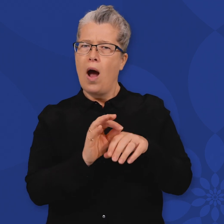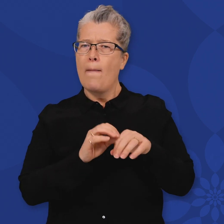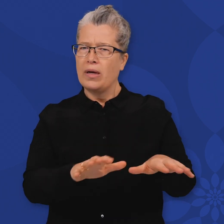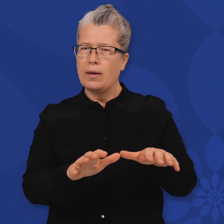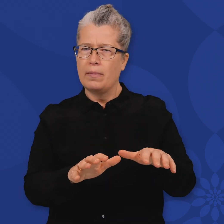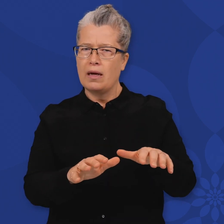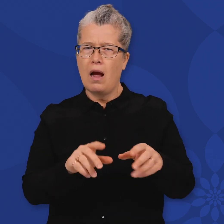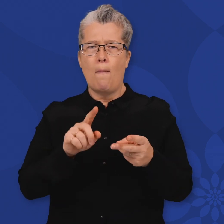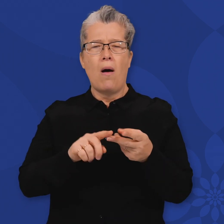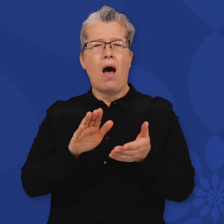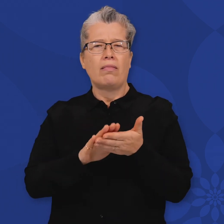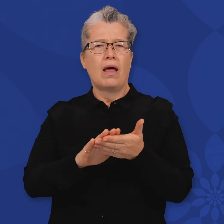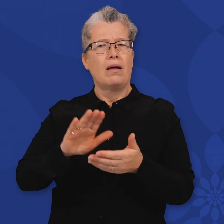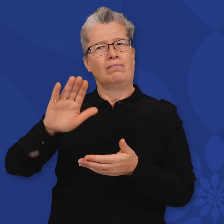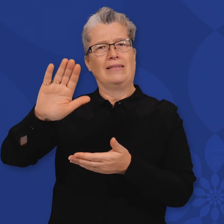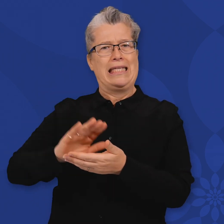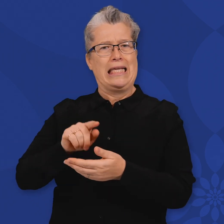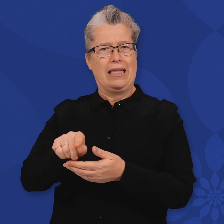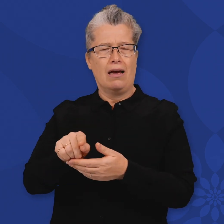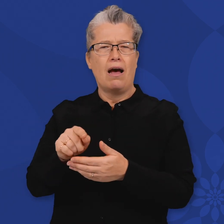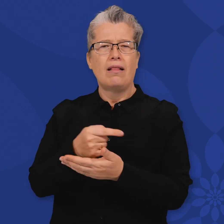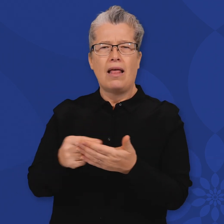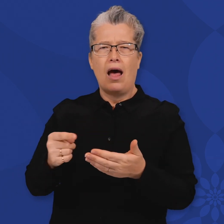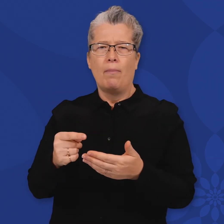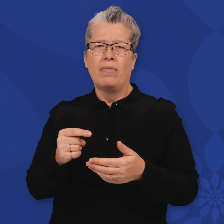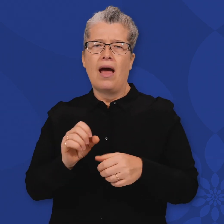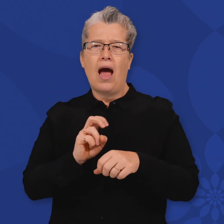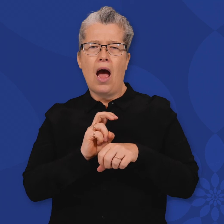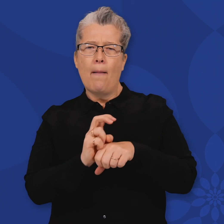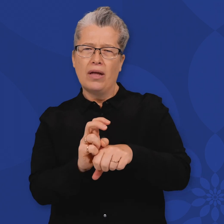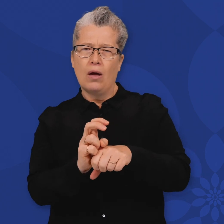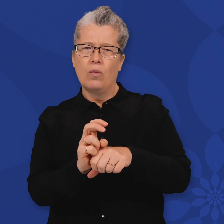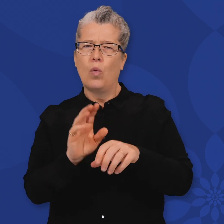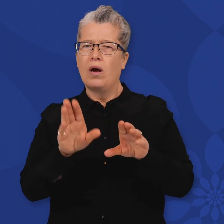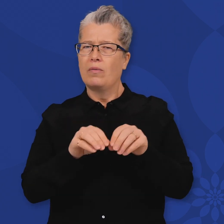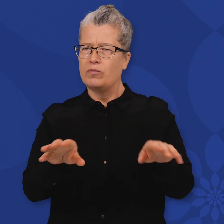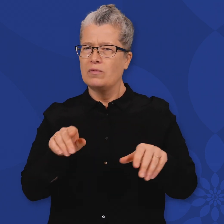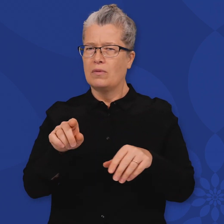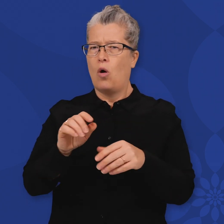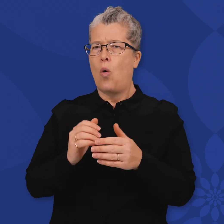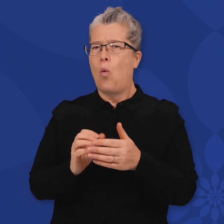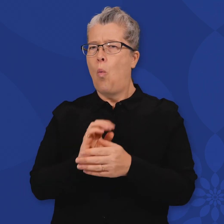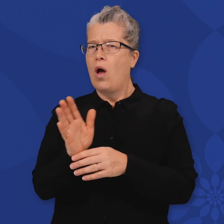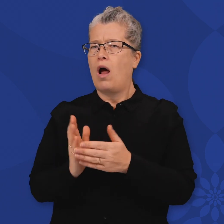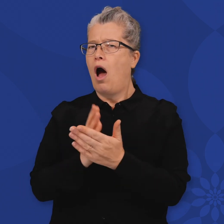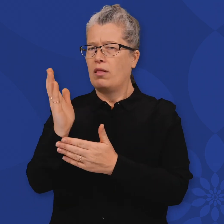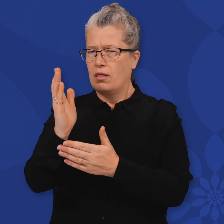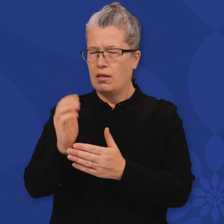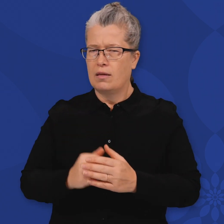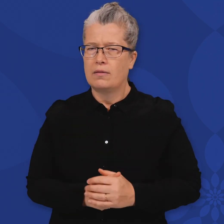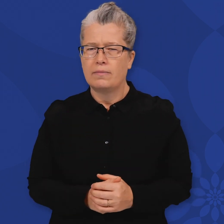uppföljningen av coronaepidemin på denna rapporteringssida.